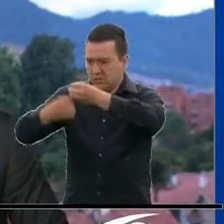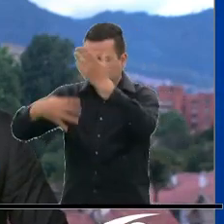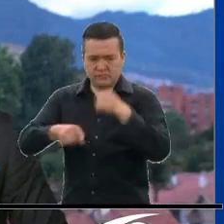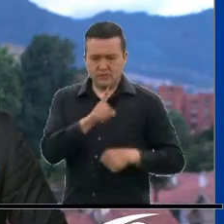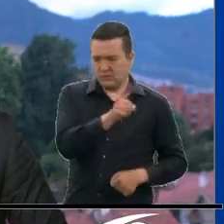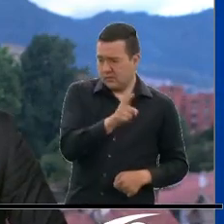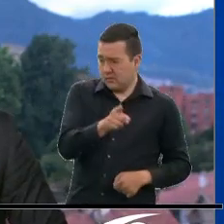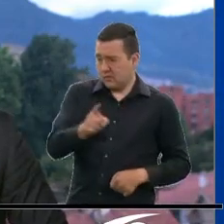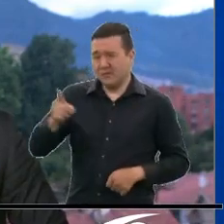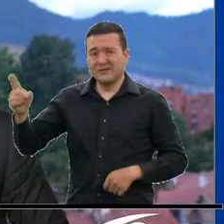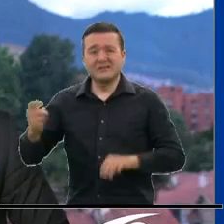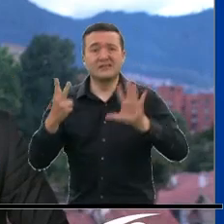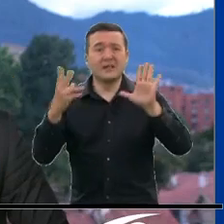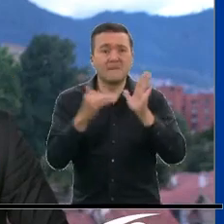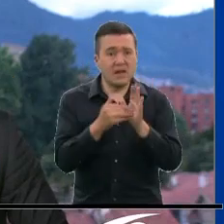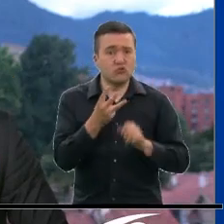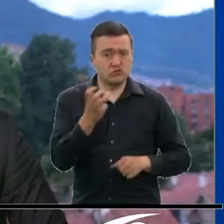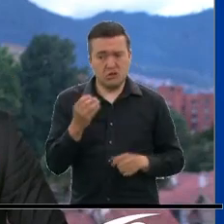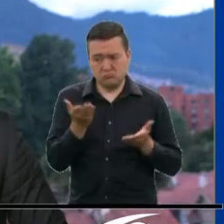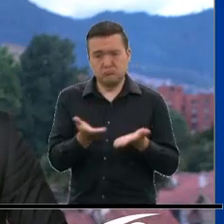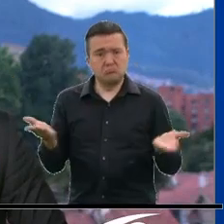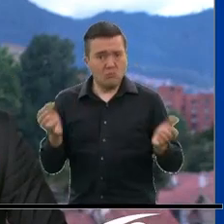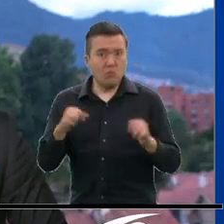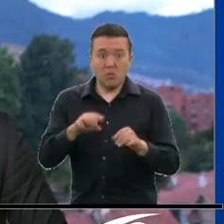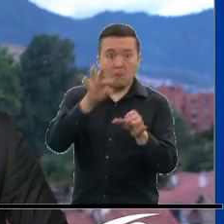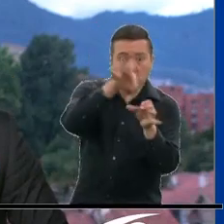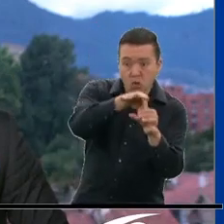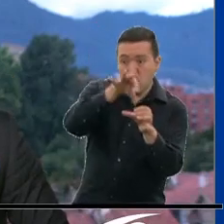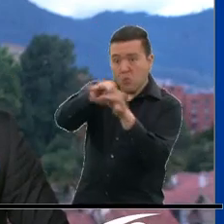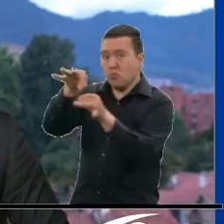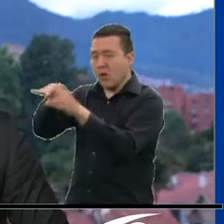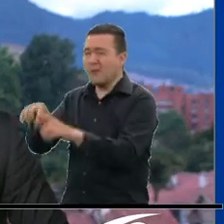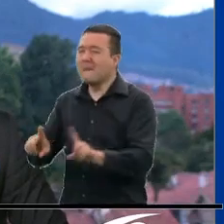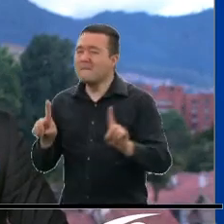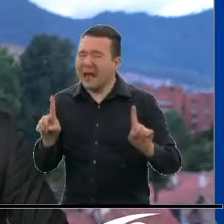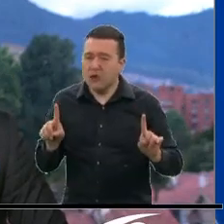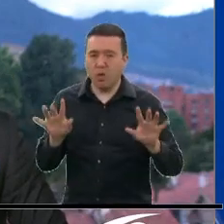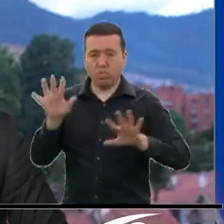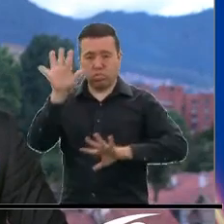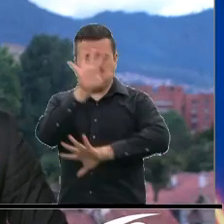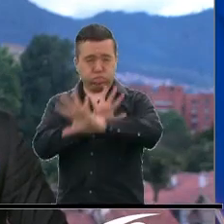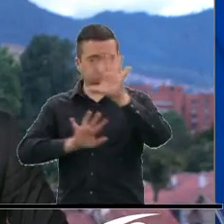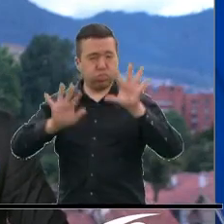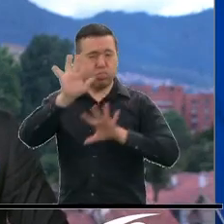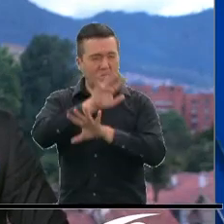ahora hay 7800, o más de 7800 listas inscritas en ese momento por las con los jóvenes pueden votar, y